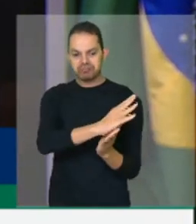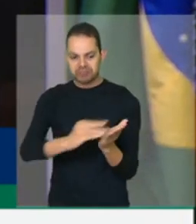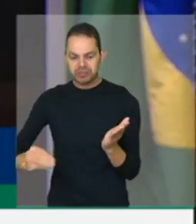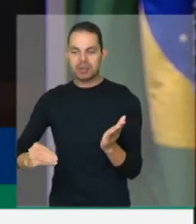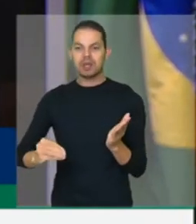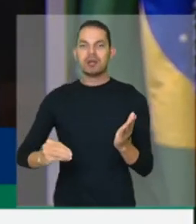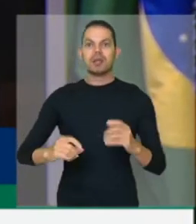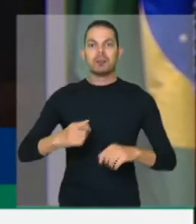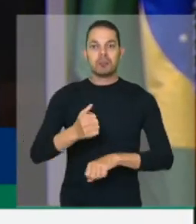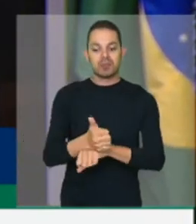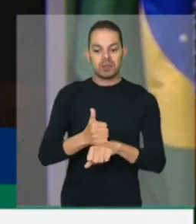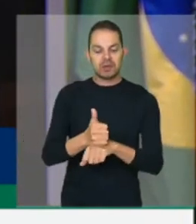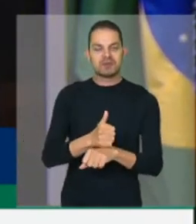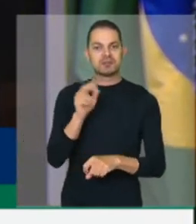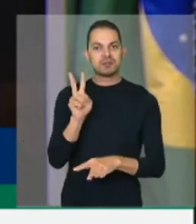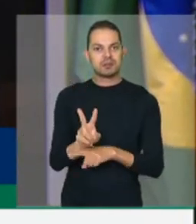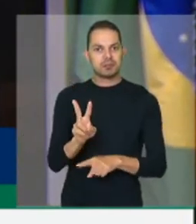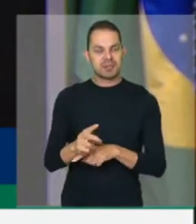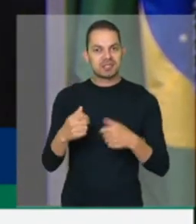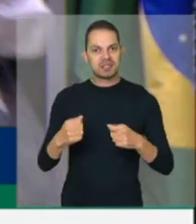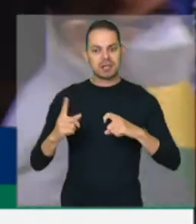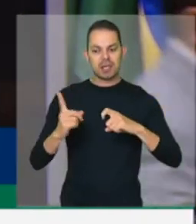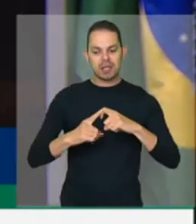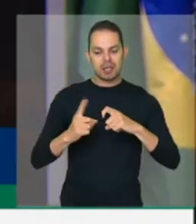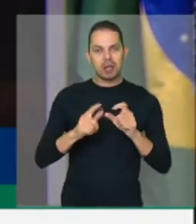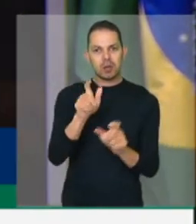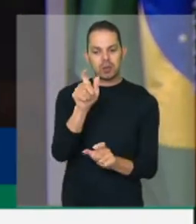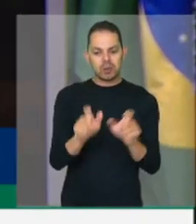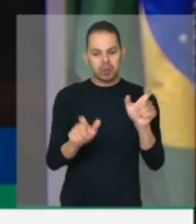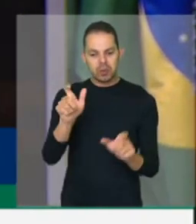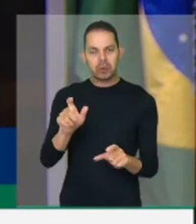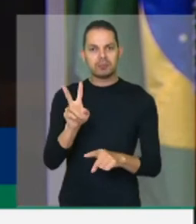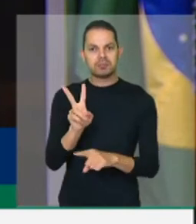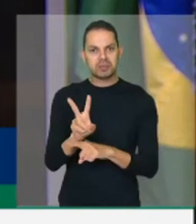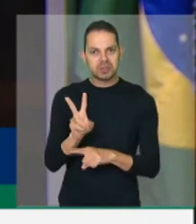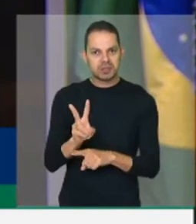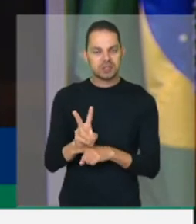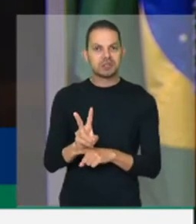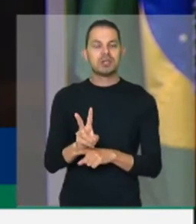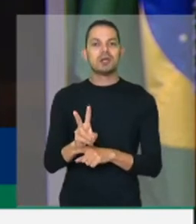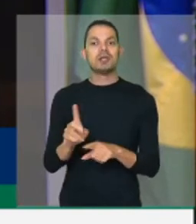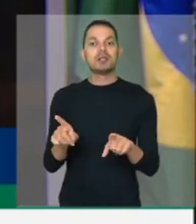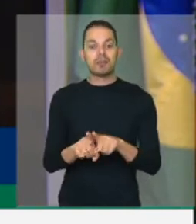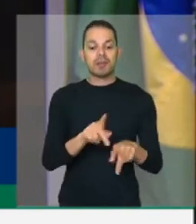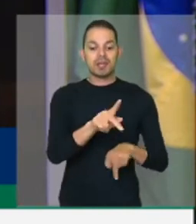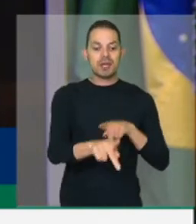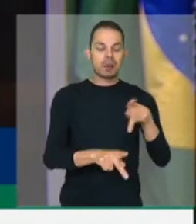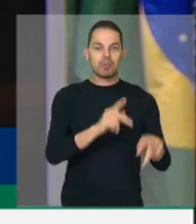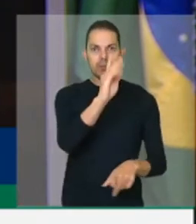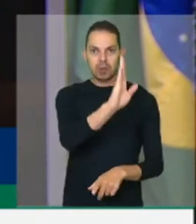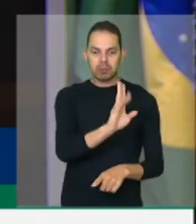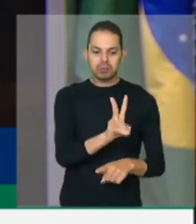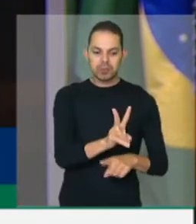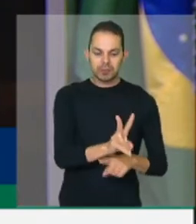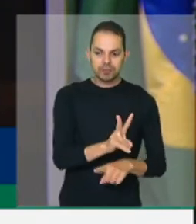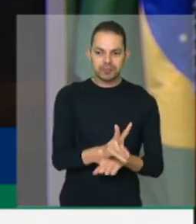PROFISSÃO NÓS TEMOS QUE PRESERVAR OS MÉDICOS E PROTEGER A POPULAÇÃO BRASILEIRA CONTRA